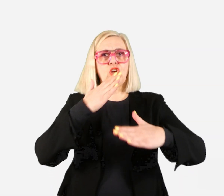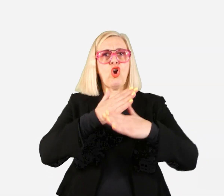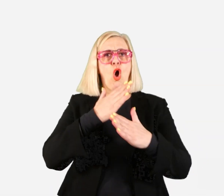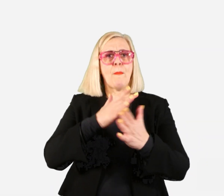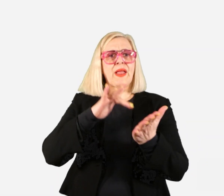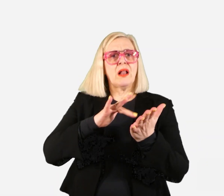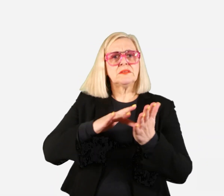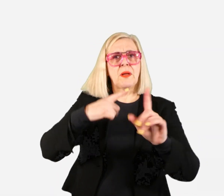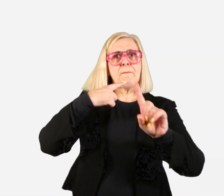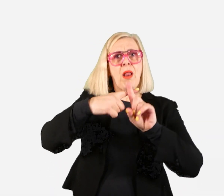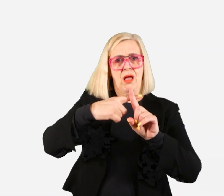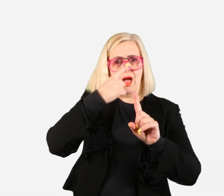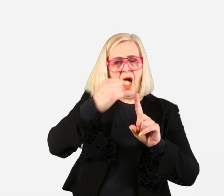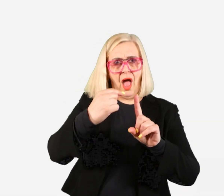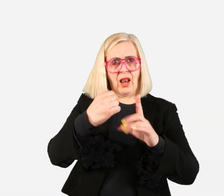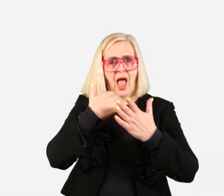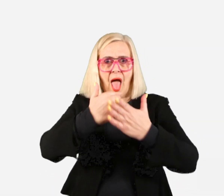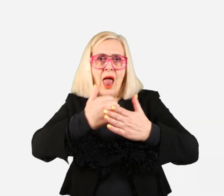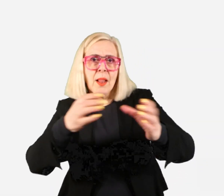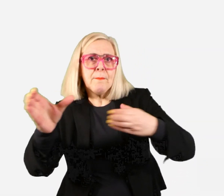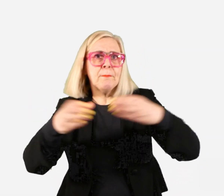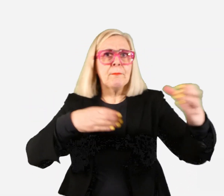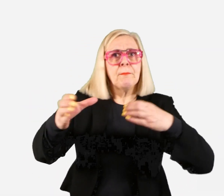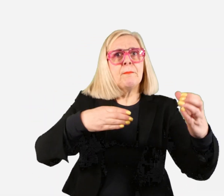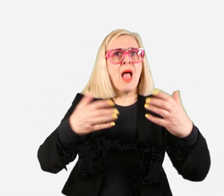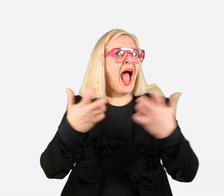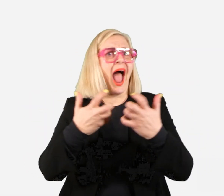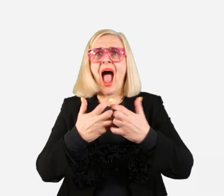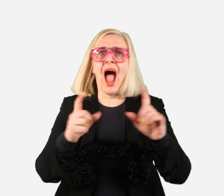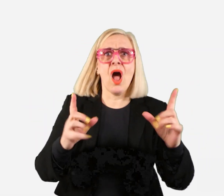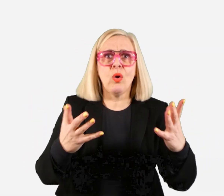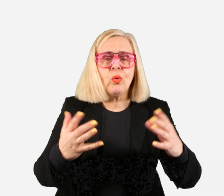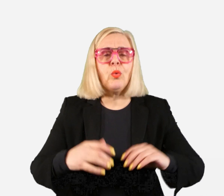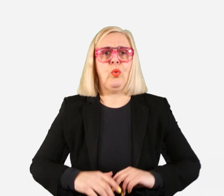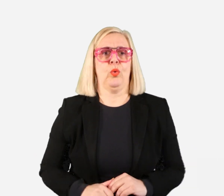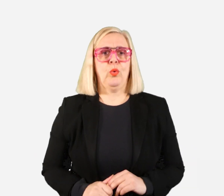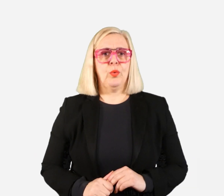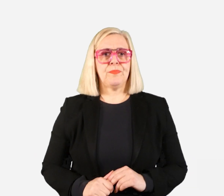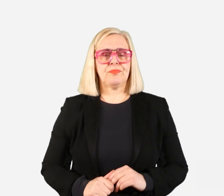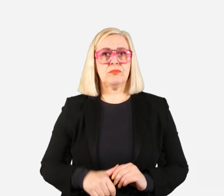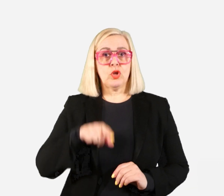Sut y gall y Ganolfan Byd Gwaith eich helpu i recriwtio